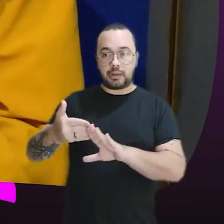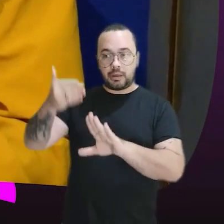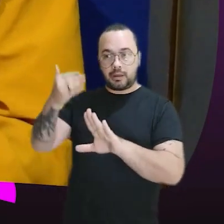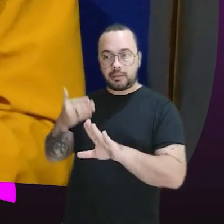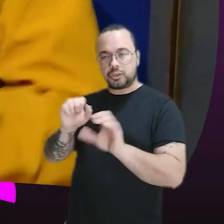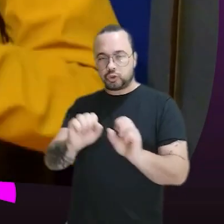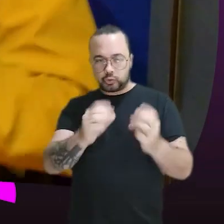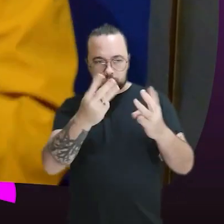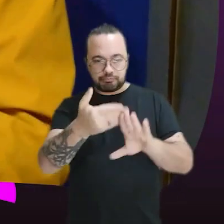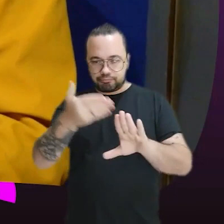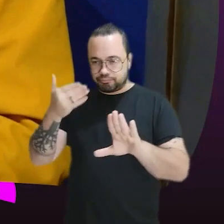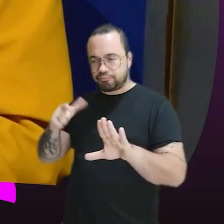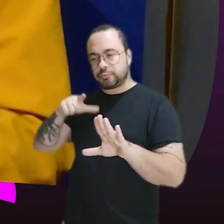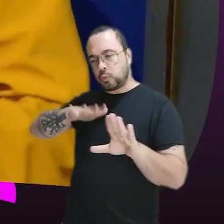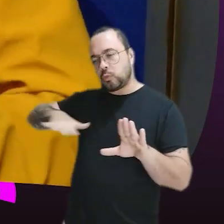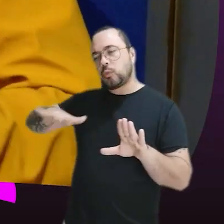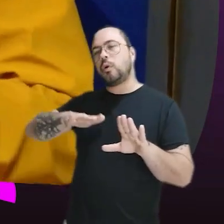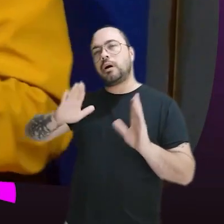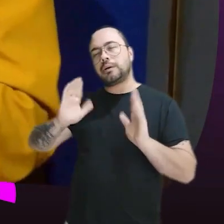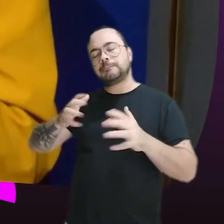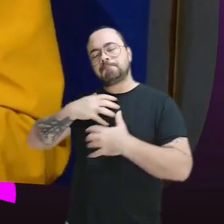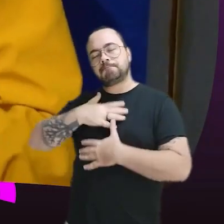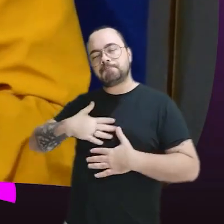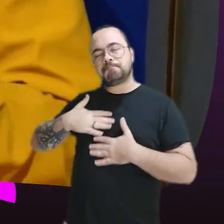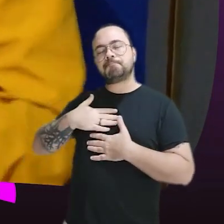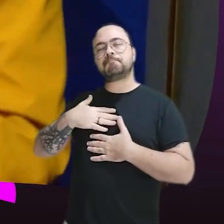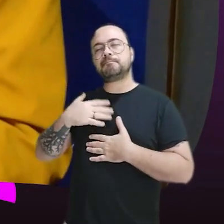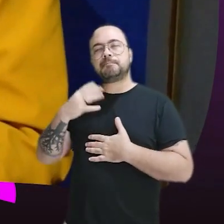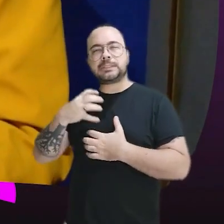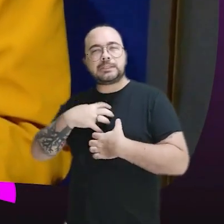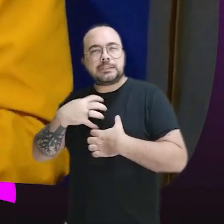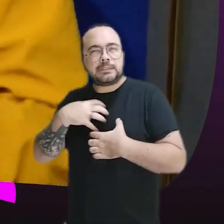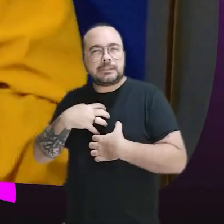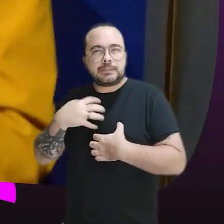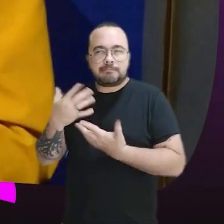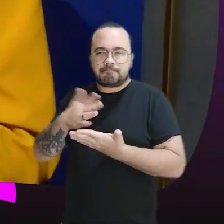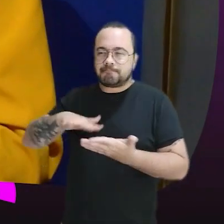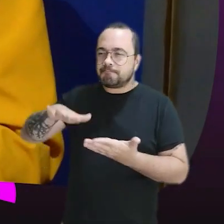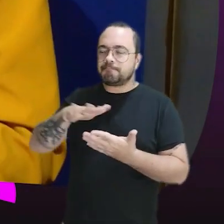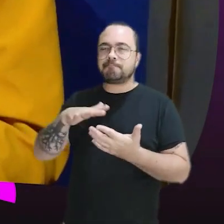a galera tá ali, naquele ambiente e já começa a entrar no clima, no clima da casa, que é essa des... essa descontração,